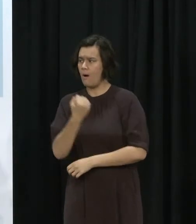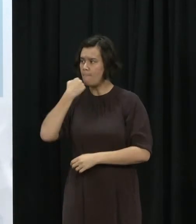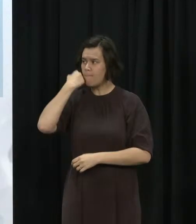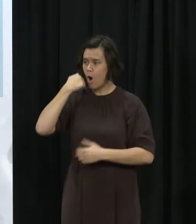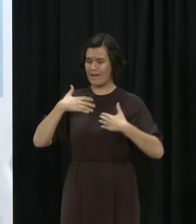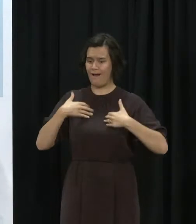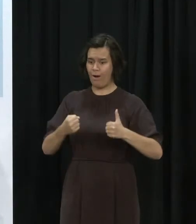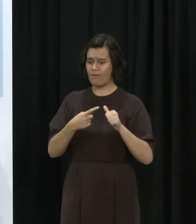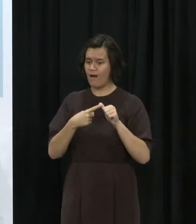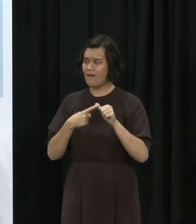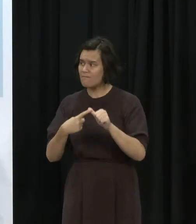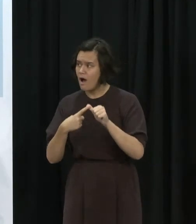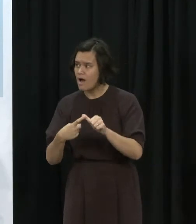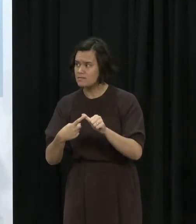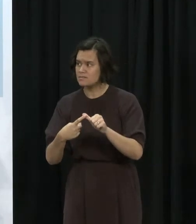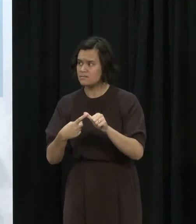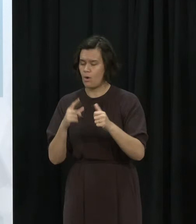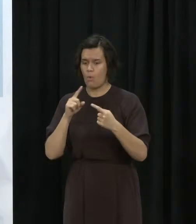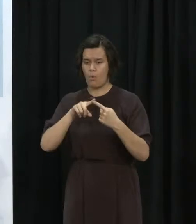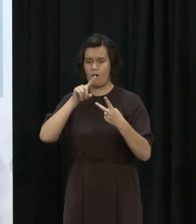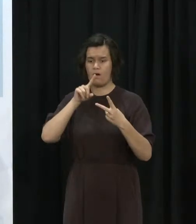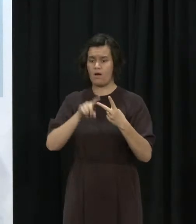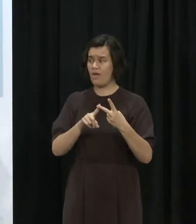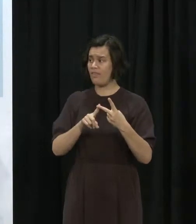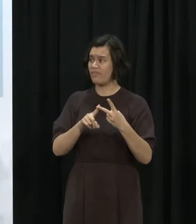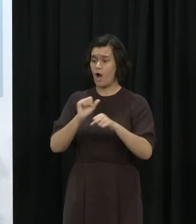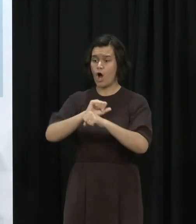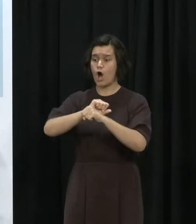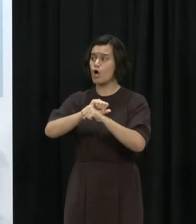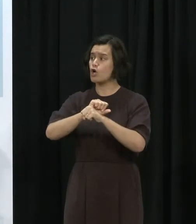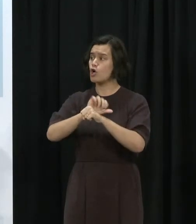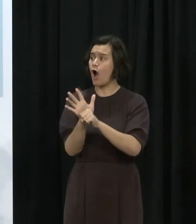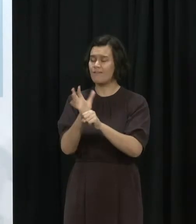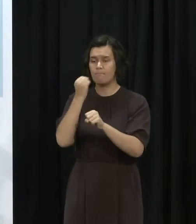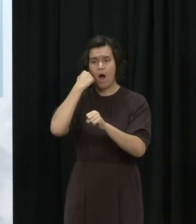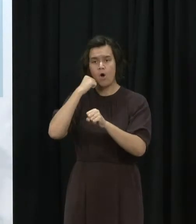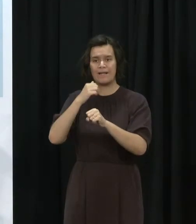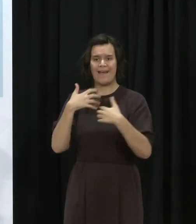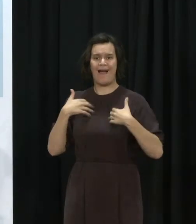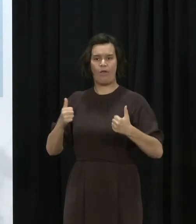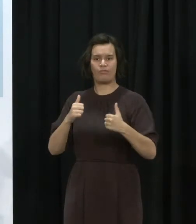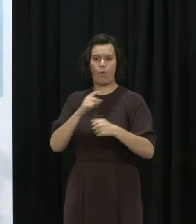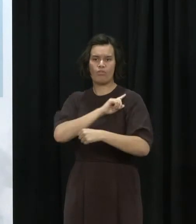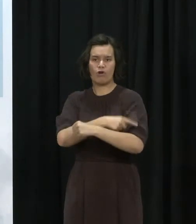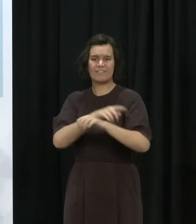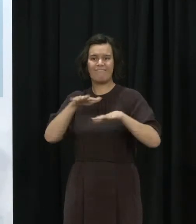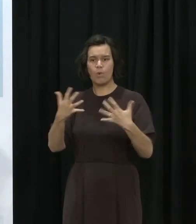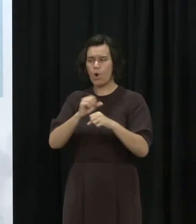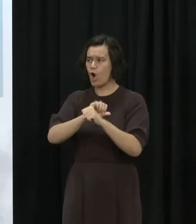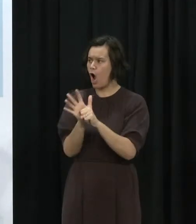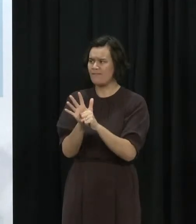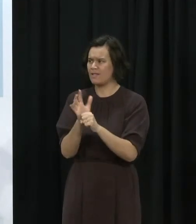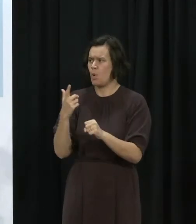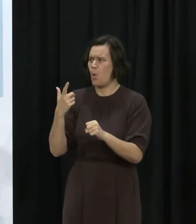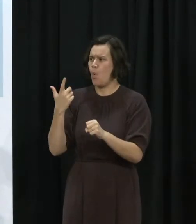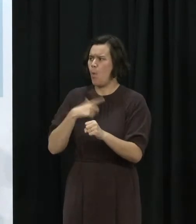te mana rangatira tohutohu. No